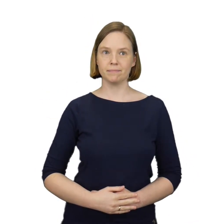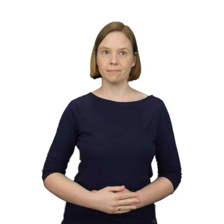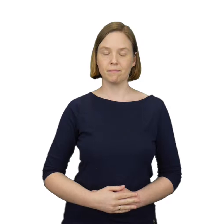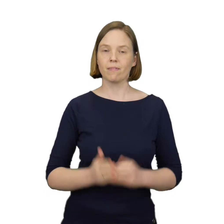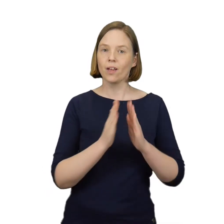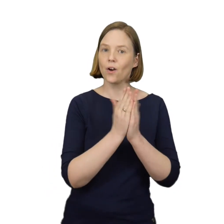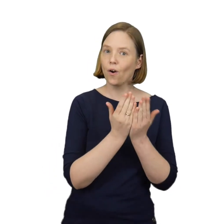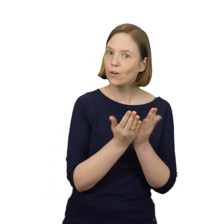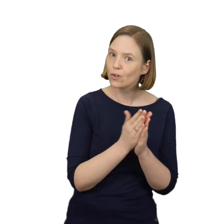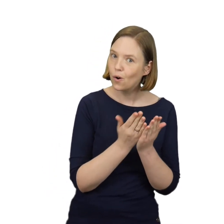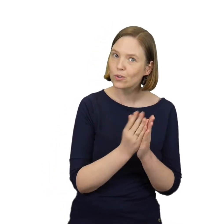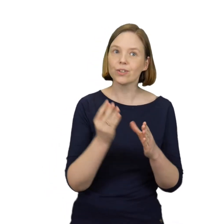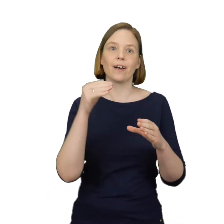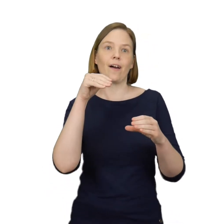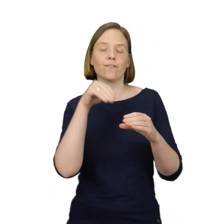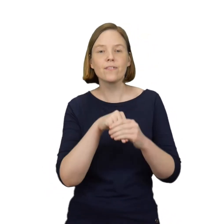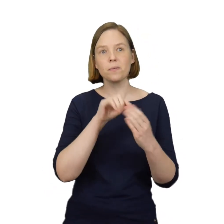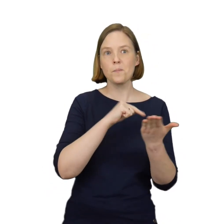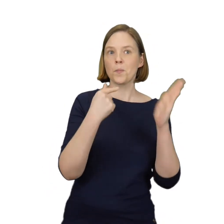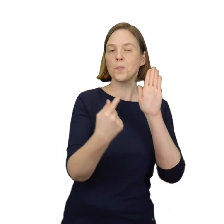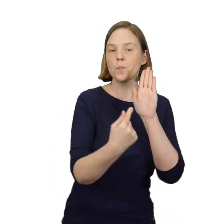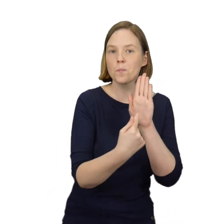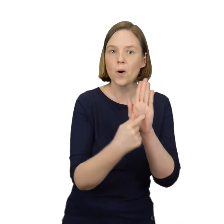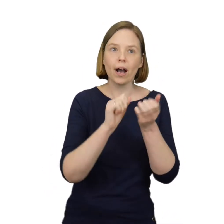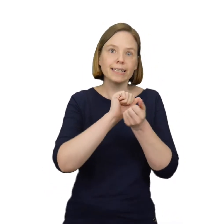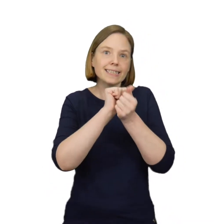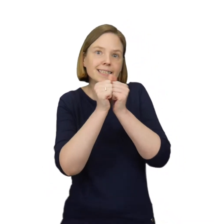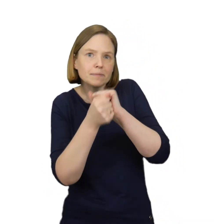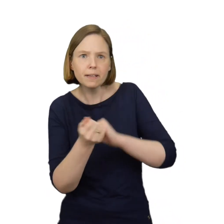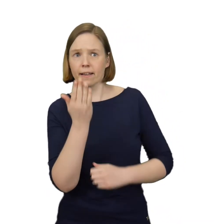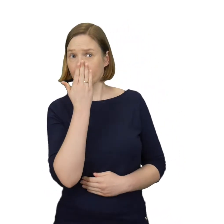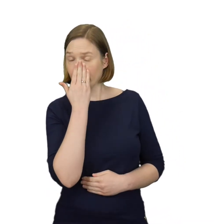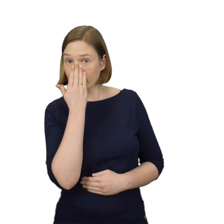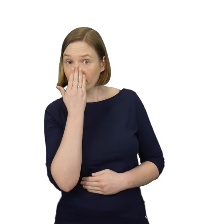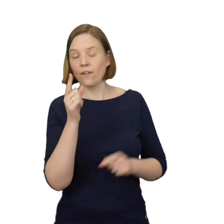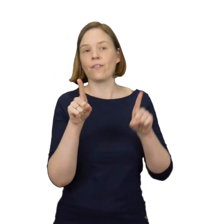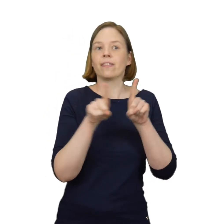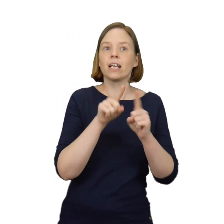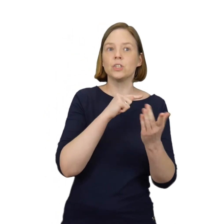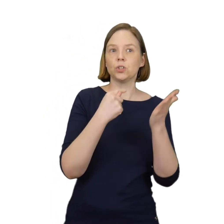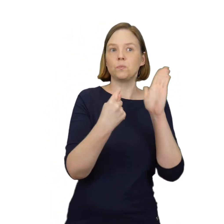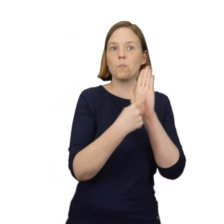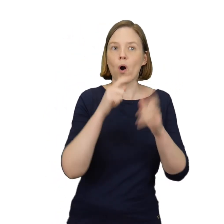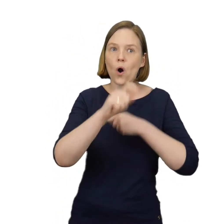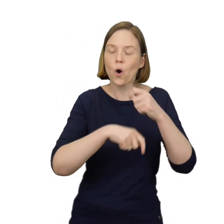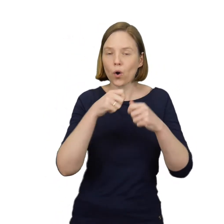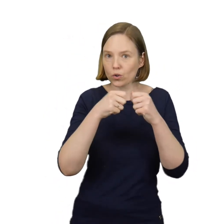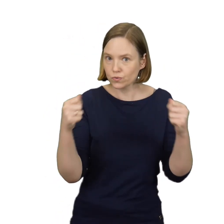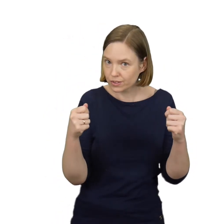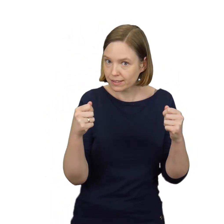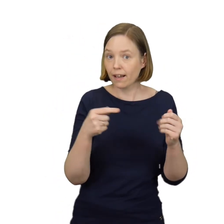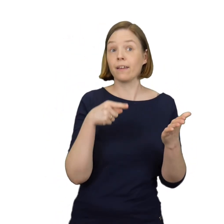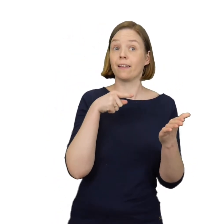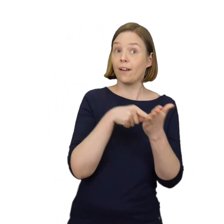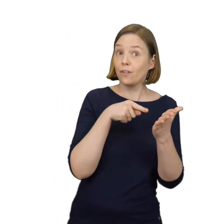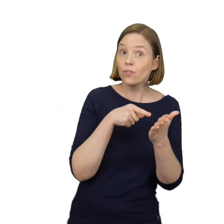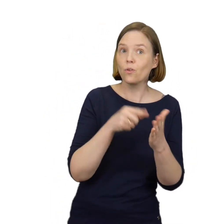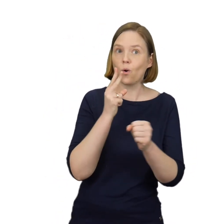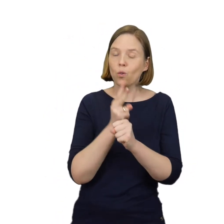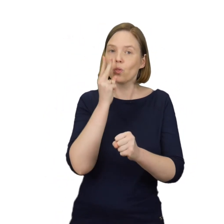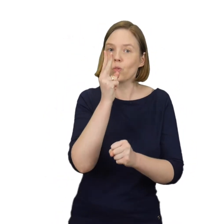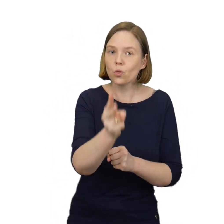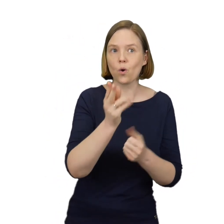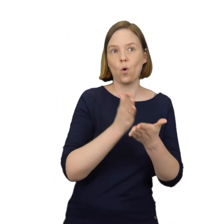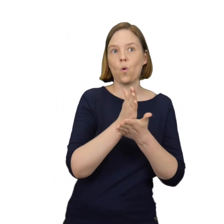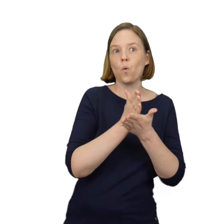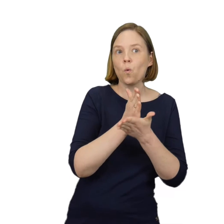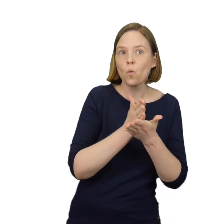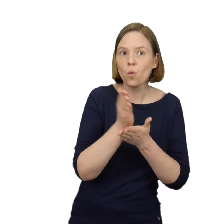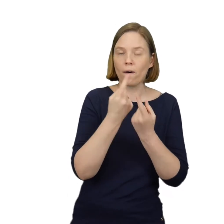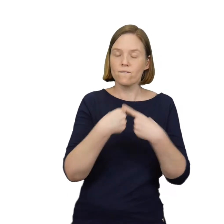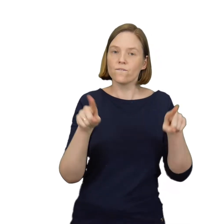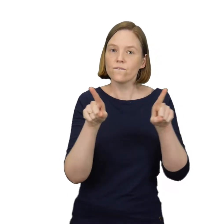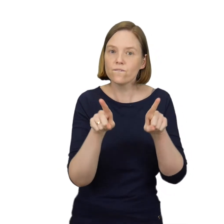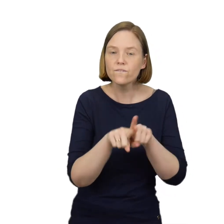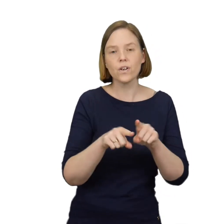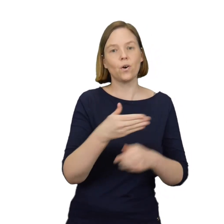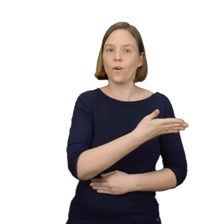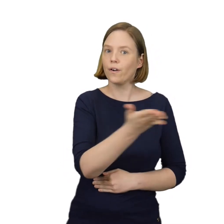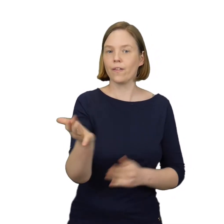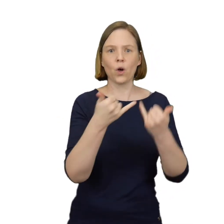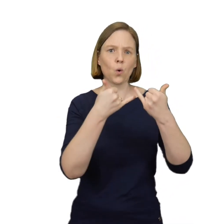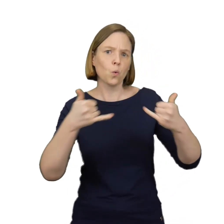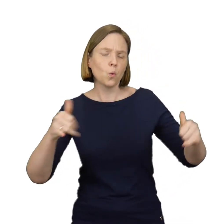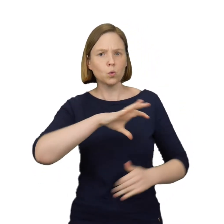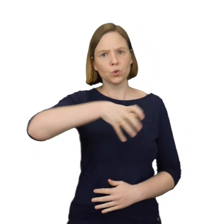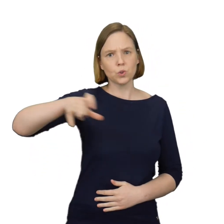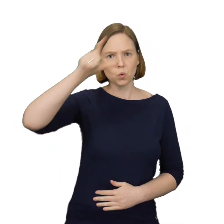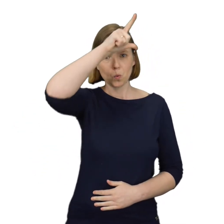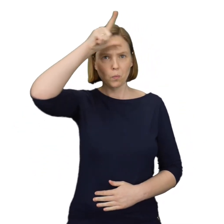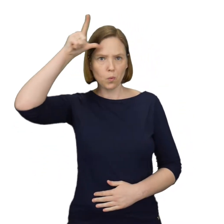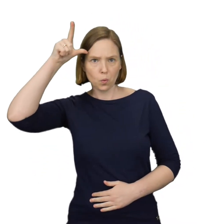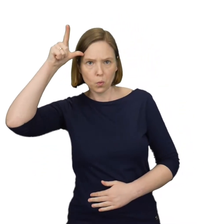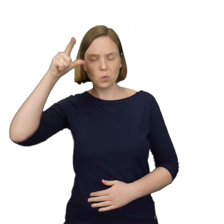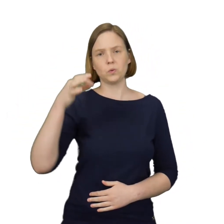Dokument wyznacza kierunki zmian i wskazuje rozwiązania, które pozwolą na zapewnienie dostępności usług dla różnych grup użytkowników niezależnie